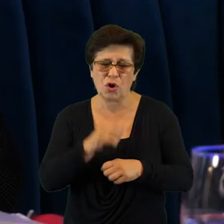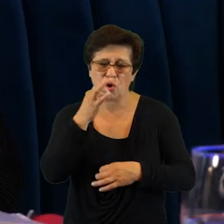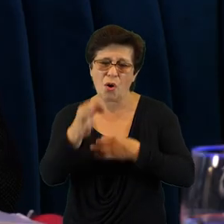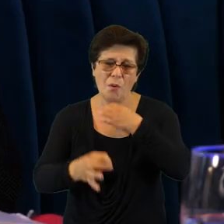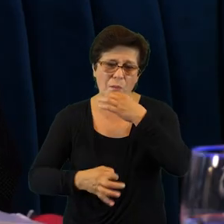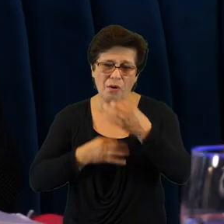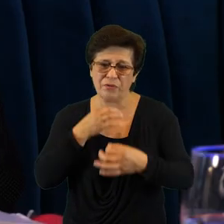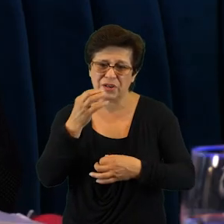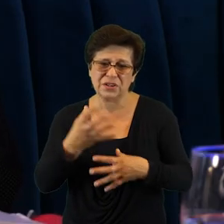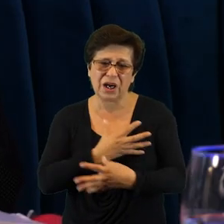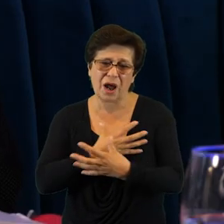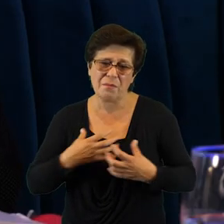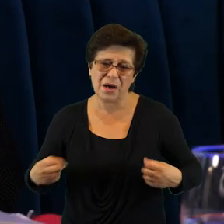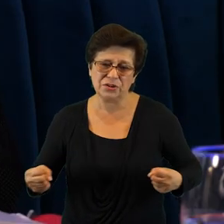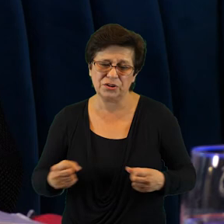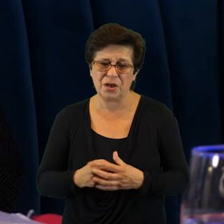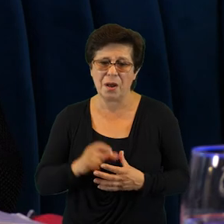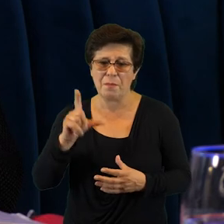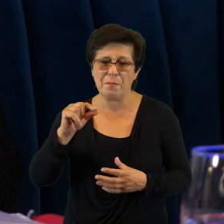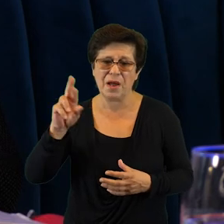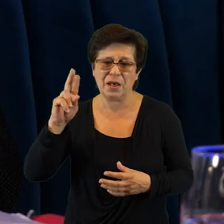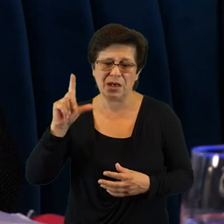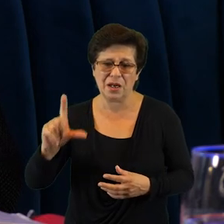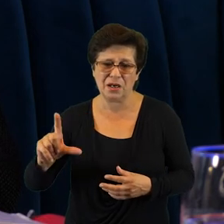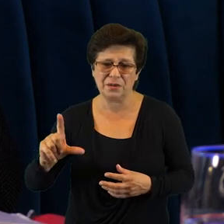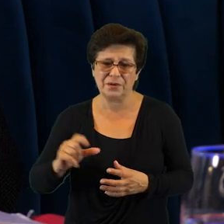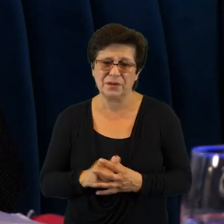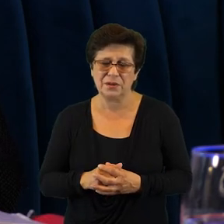Jeżeli ktoś by chciał skwitować to jednym zdaniem,